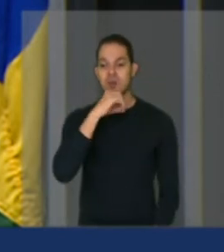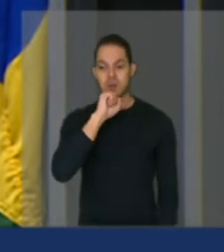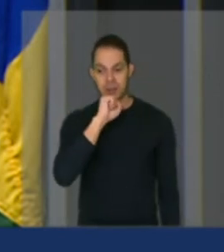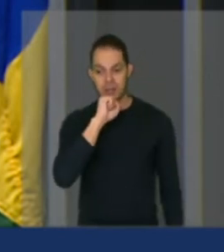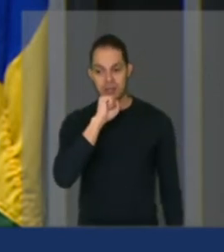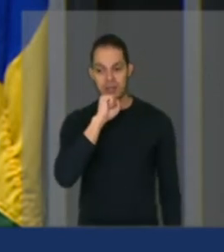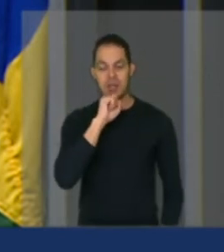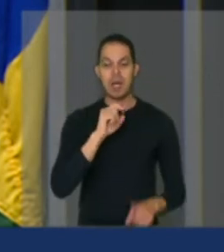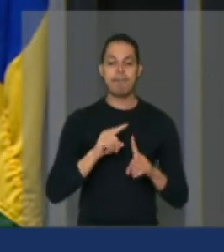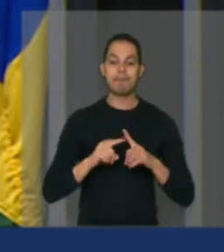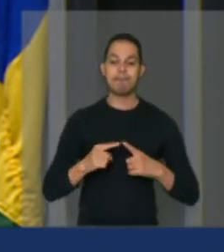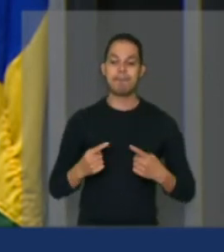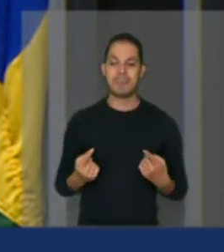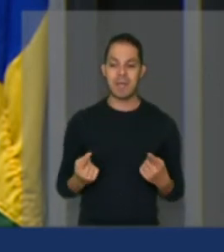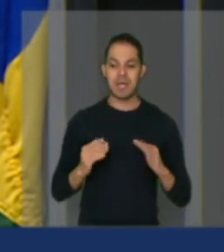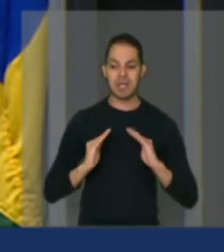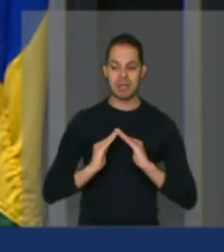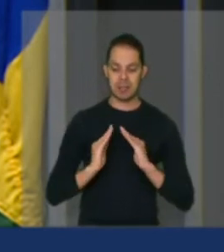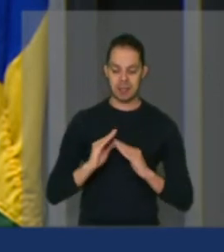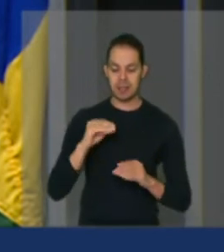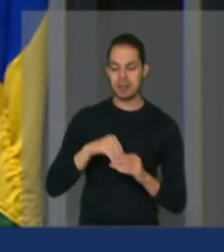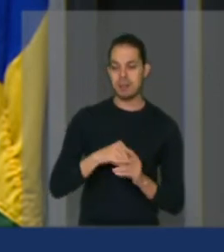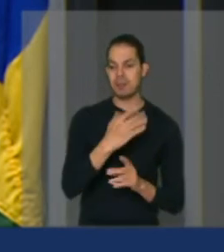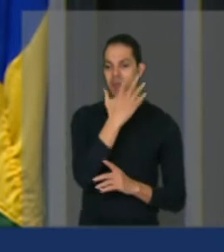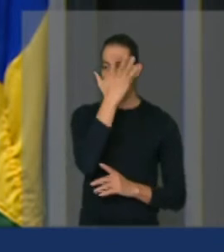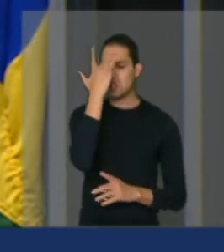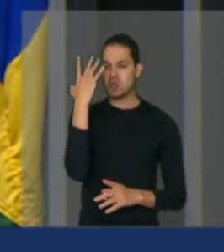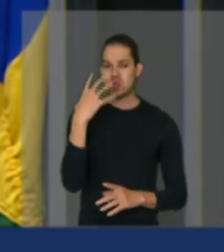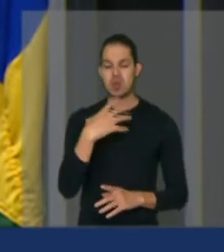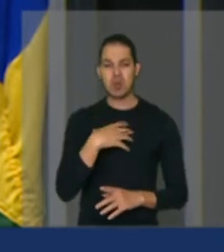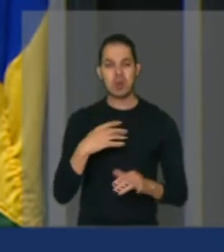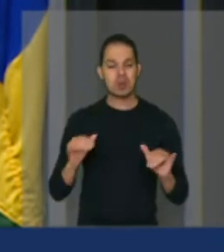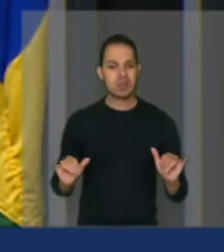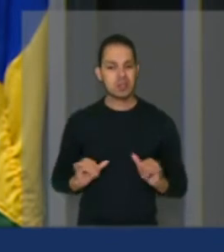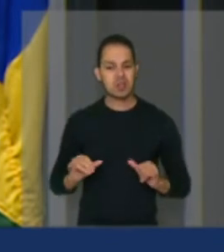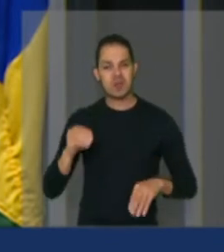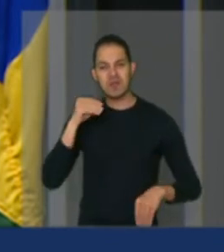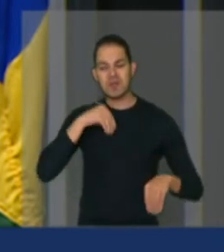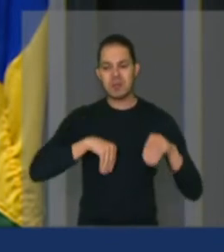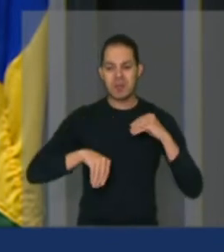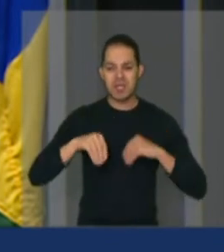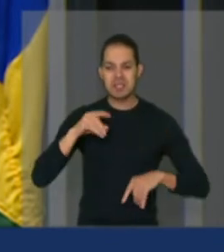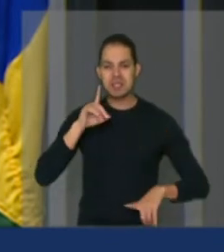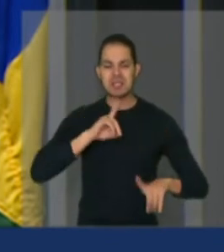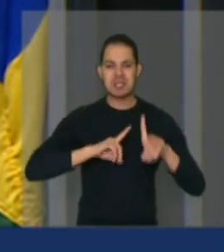PESSOAS QUE SOFREM COM DEPRESSÃO, COM CRISE DE ANSIEDADE, QUE ISSO SIRVA DE LIÇÃO E QUE A GENTE POSSA